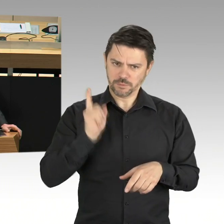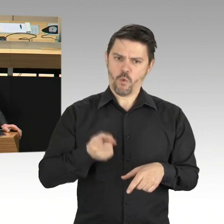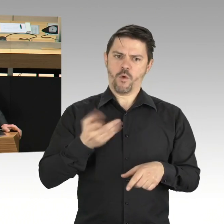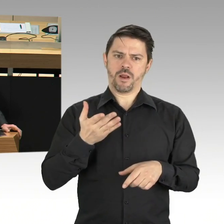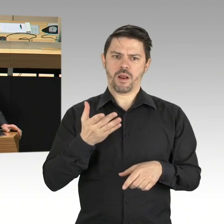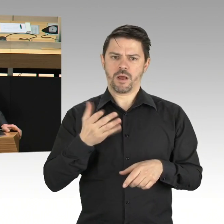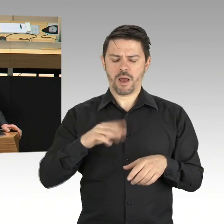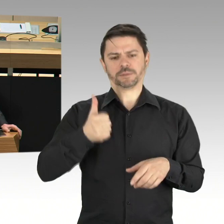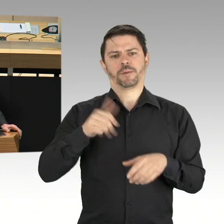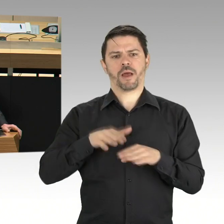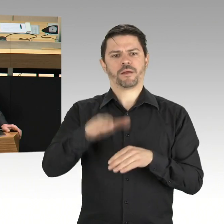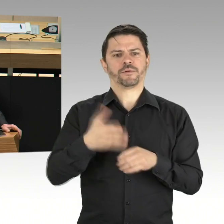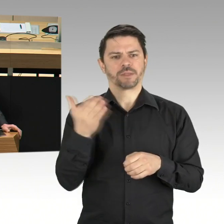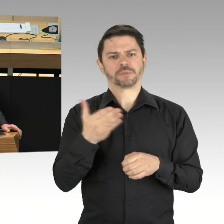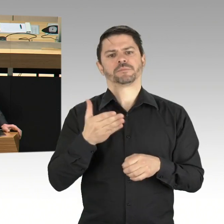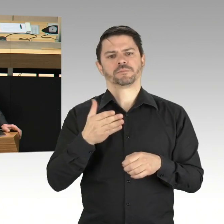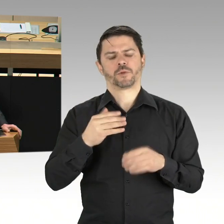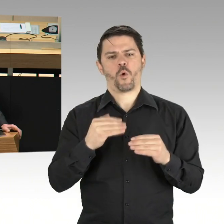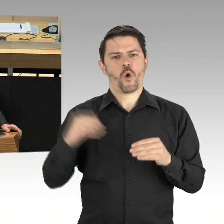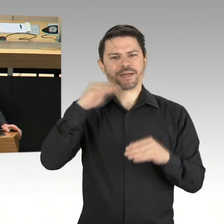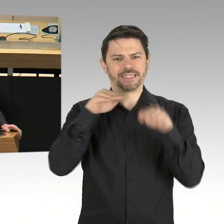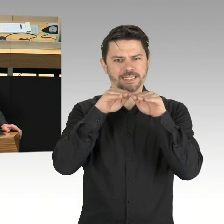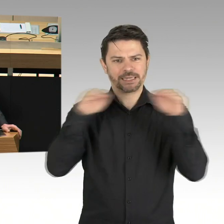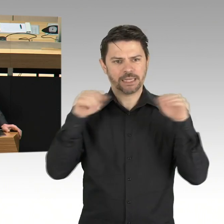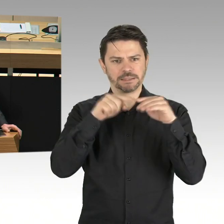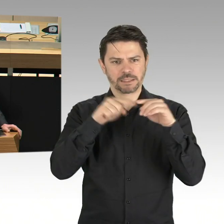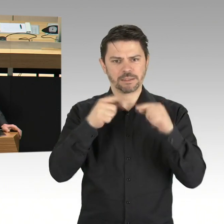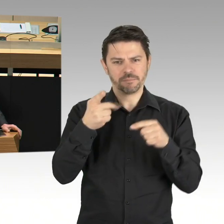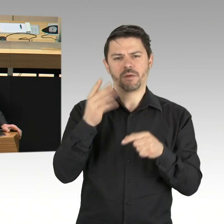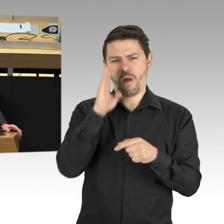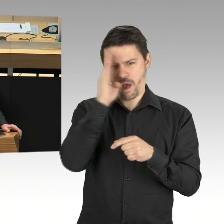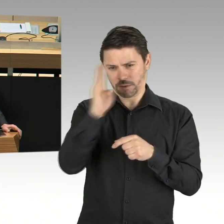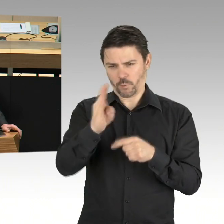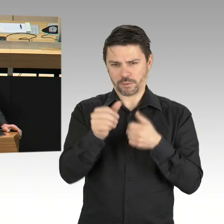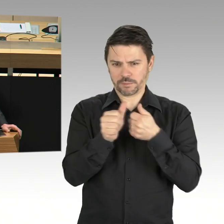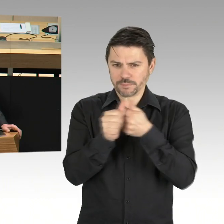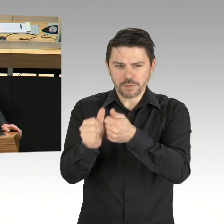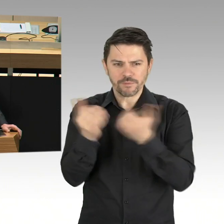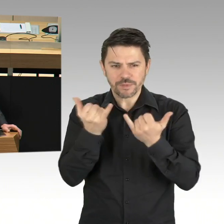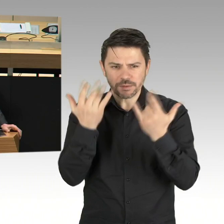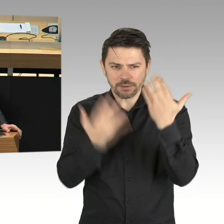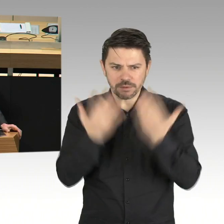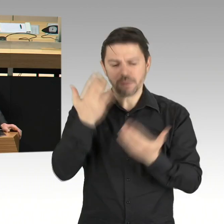wo die Mietpreise nicht ins Bodenlose gesunken waren, sondern durchaus auskömmliche Mietpreise genommen worden sind